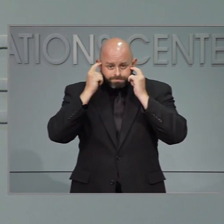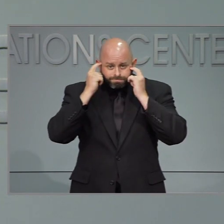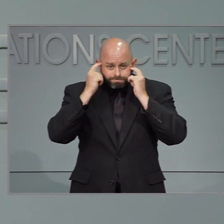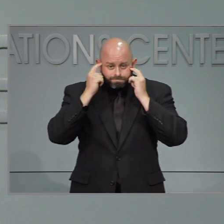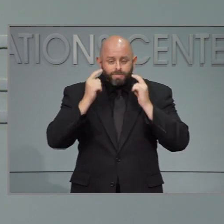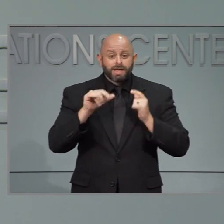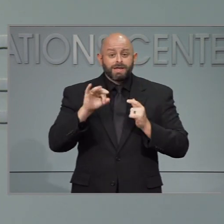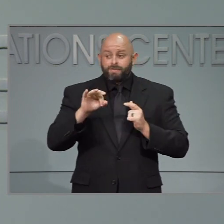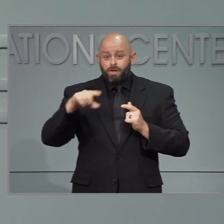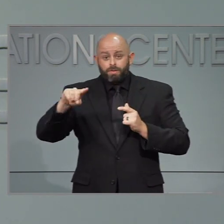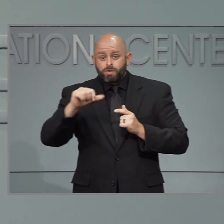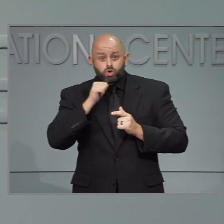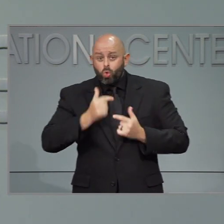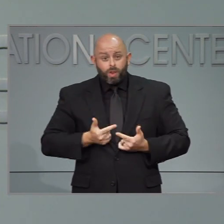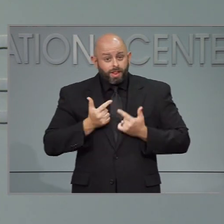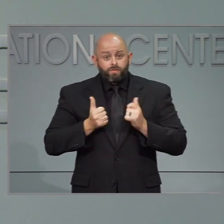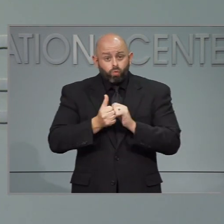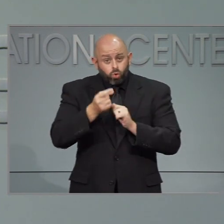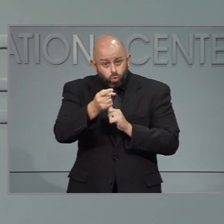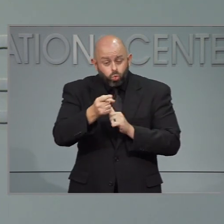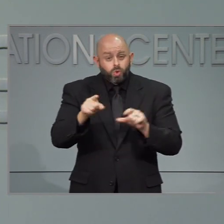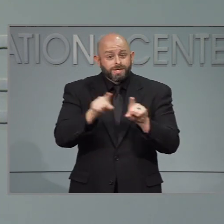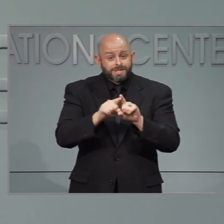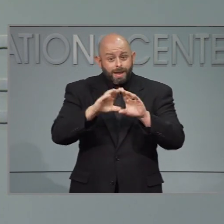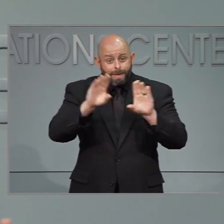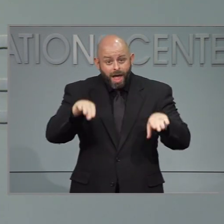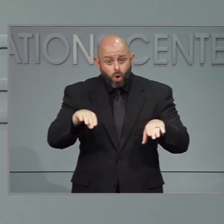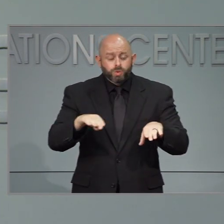con personas que Biden es su casa, con usted creo que las